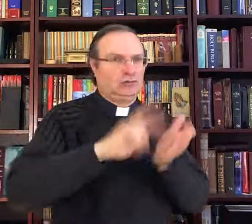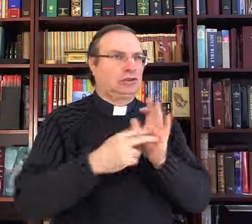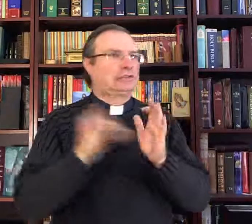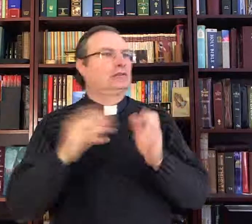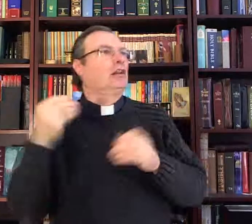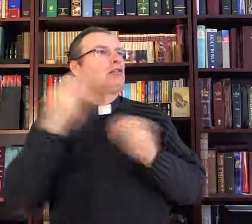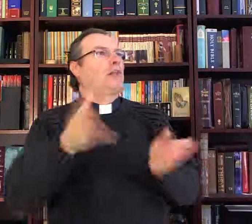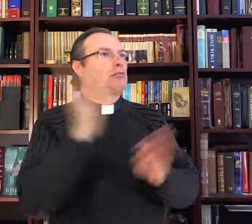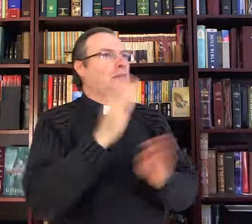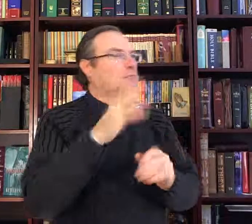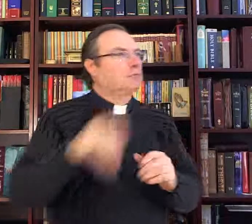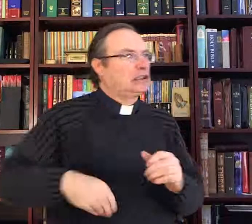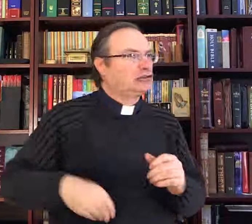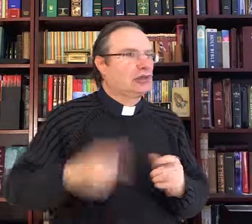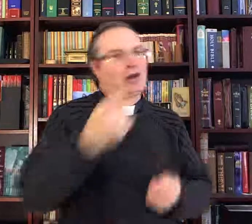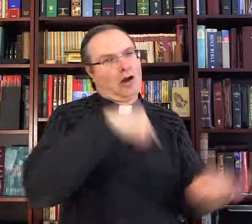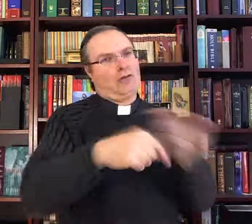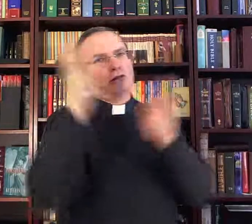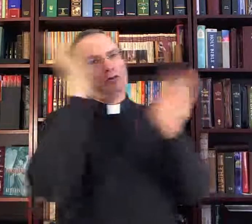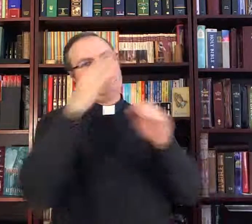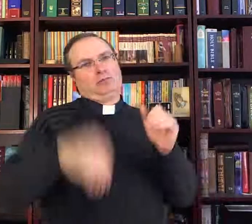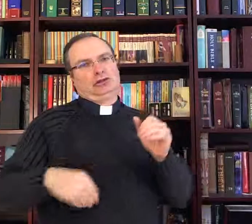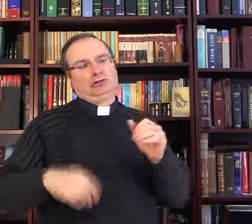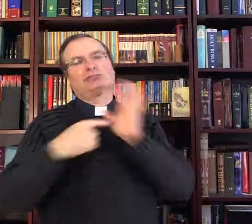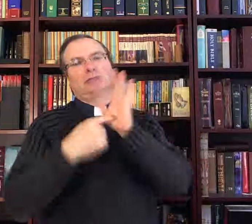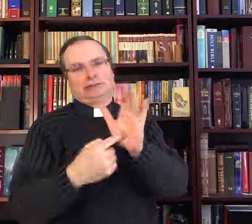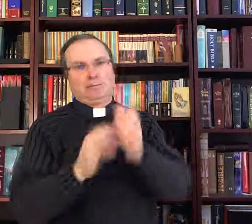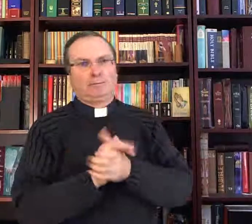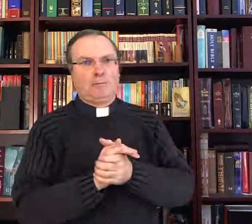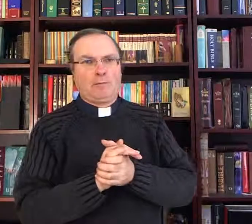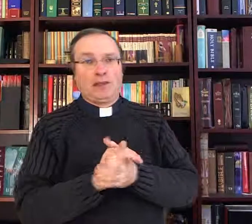(qui signifie que si son péché cause problème, le trouble lui reviendra, comme exemple)